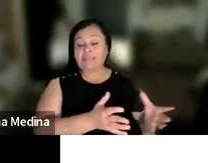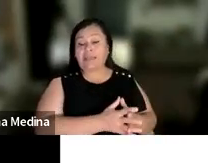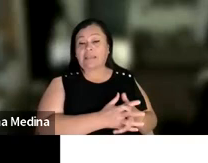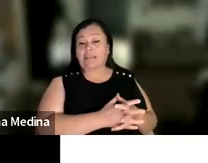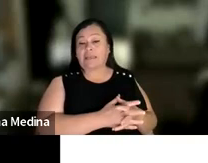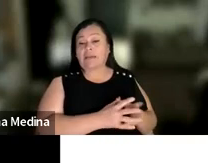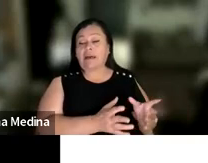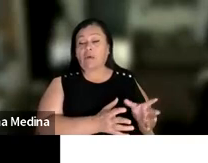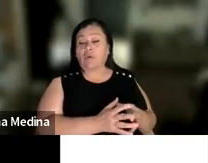Una de las características que he encontrado en mi experiencia, que he trabajado con niños de Ashreynrom es que ellos no quieren que la gente se cuenta que ellos no pueden ver.